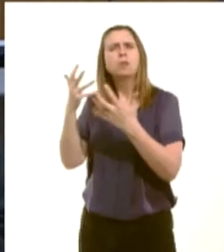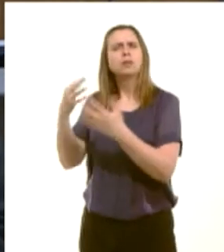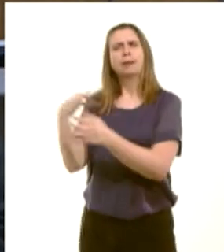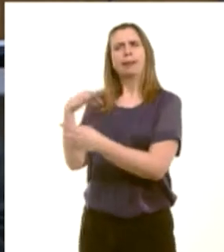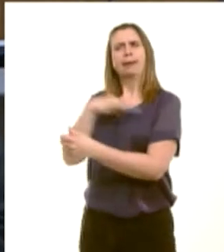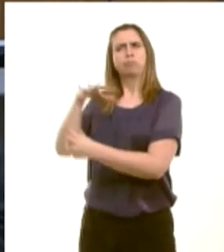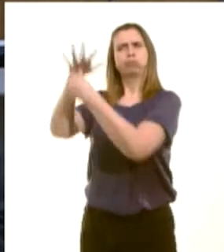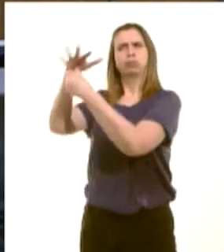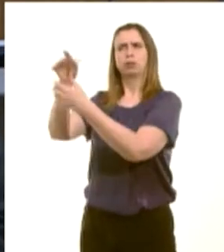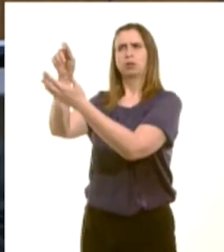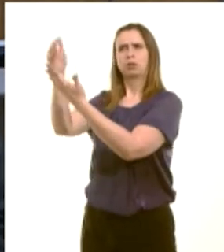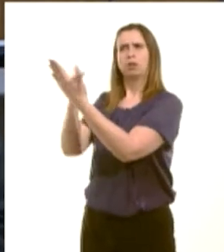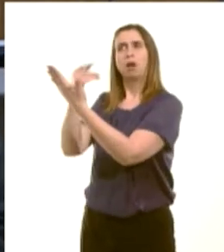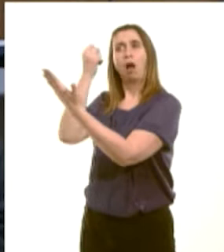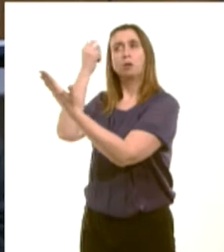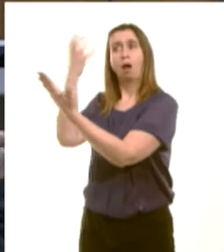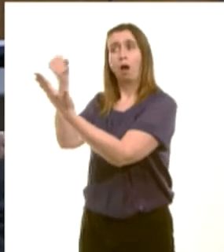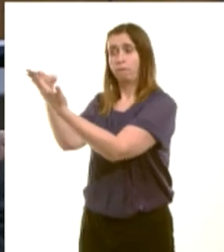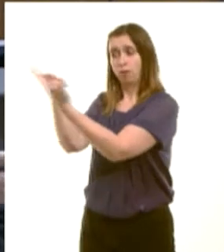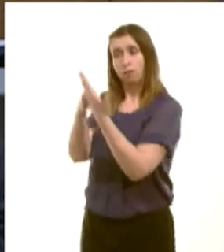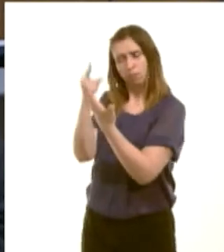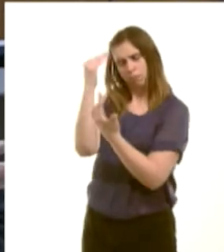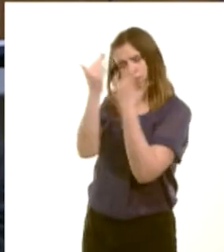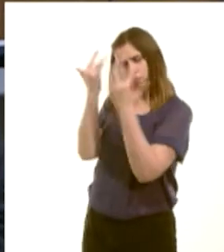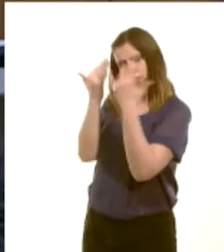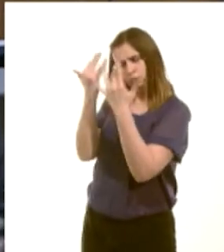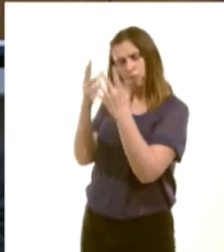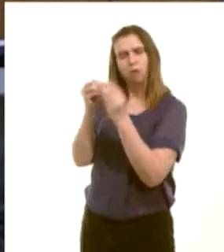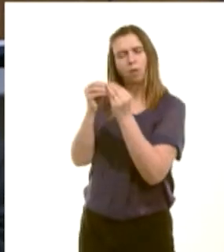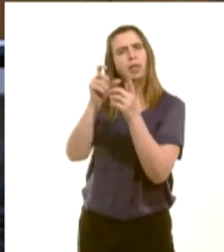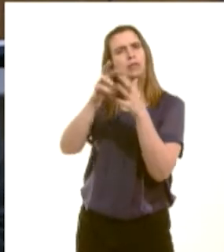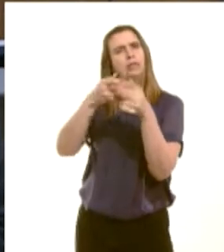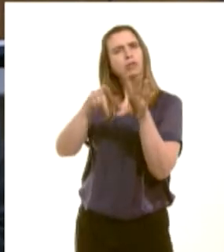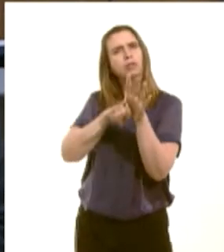papur sydd wedi cael ei roi yn gallu cael ei ddatblygu. Maeín anodd gwybod ar hyn o